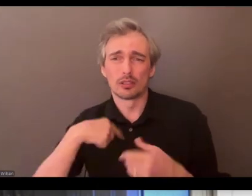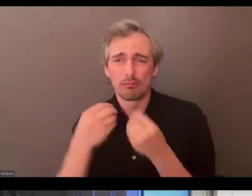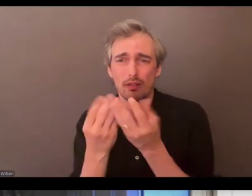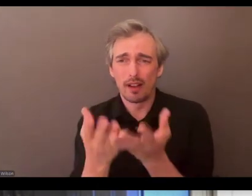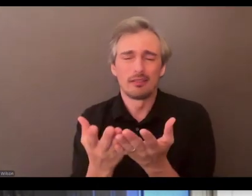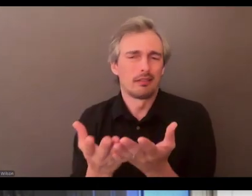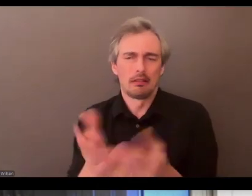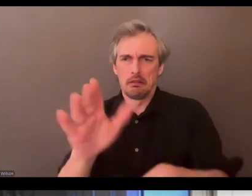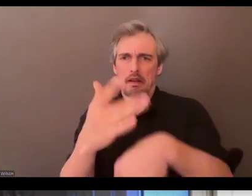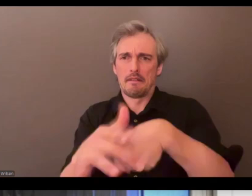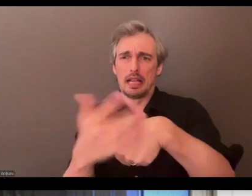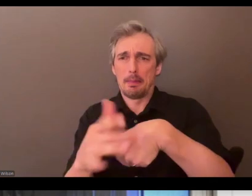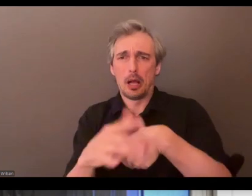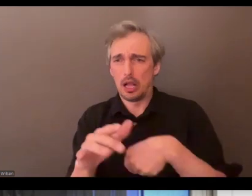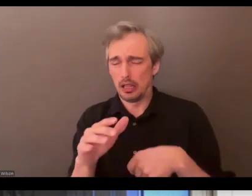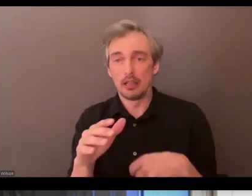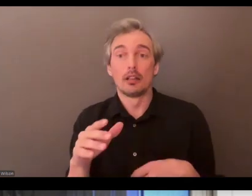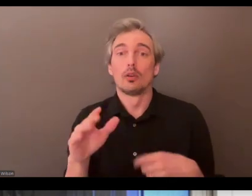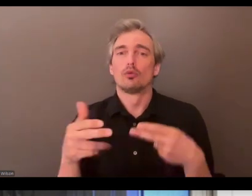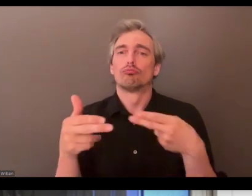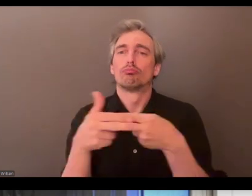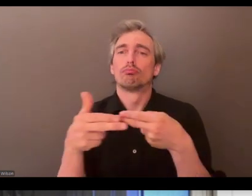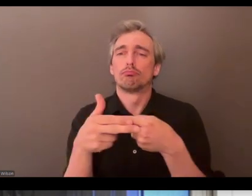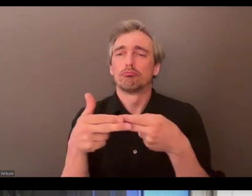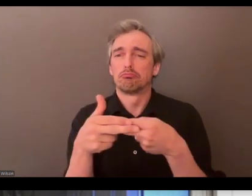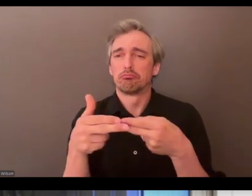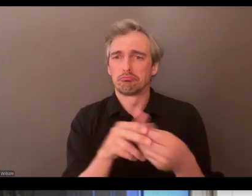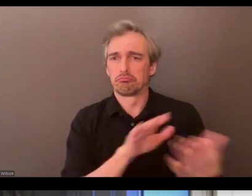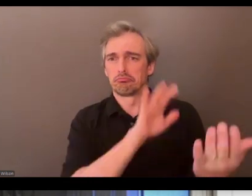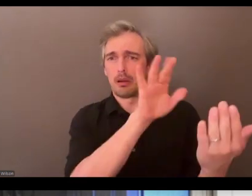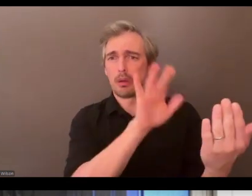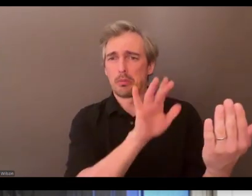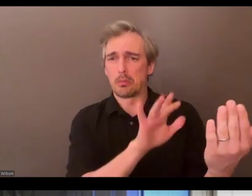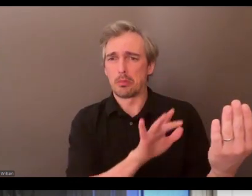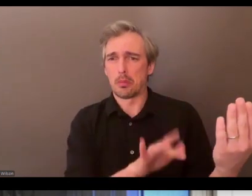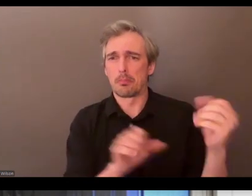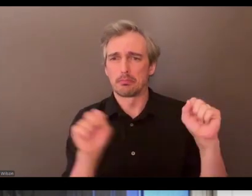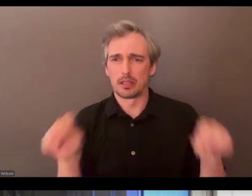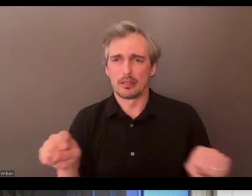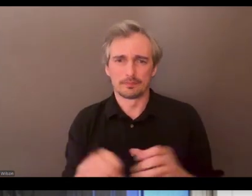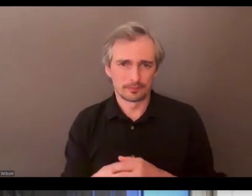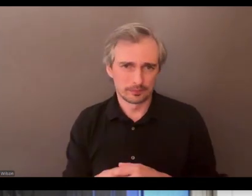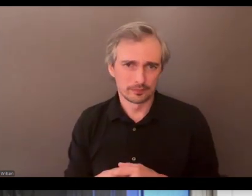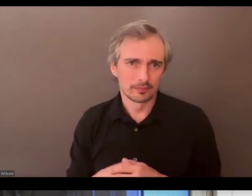また、これらのリソ ースを購入または見つけるための情報も含まれています。